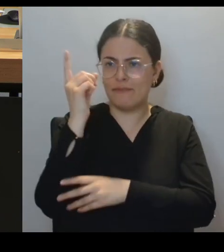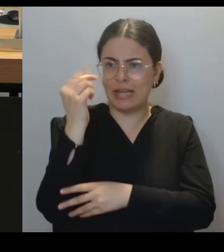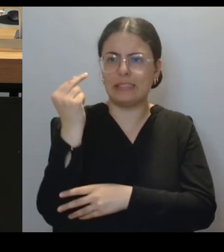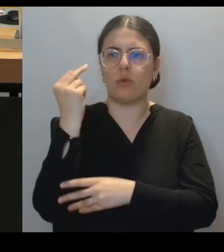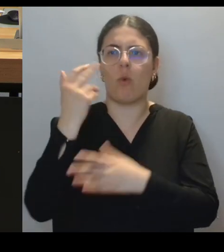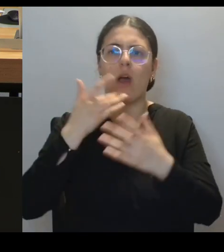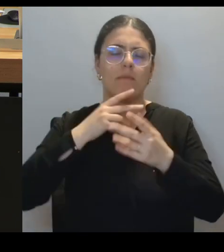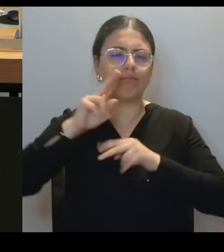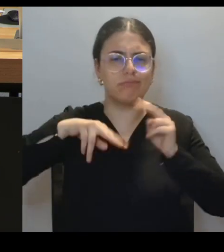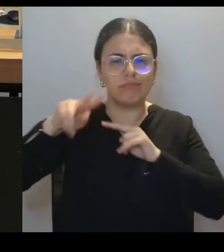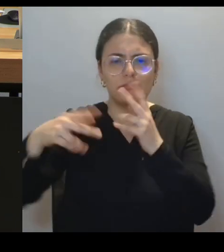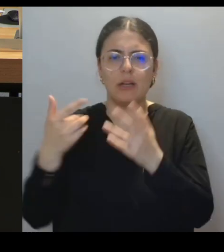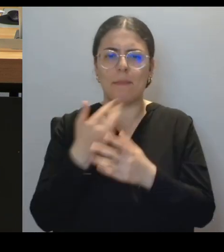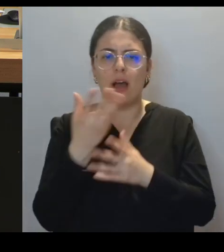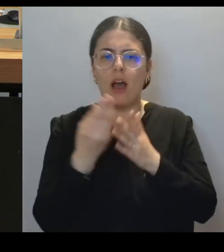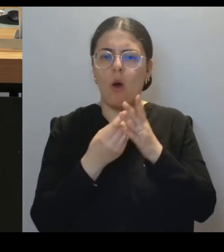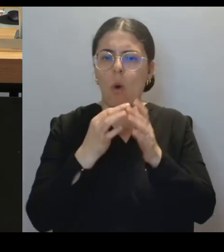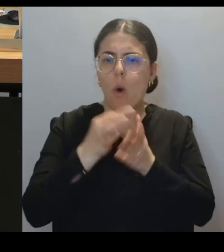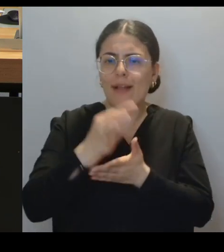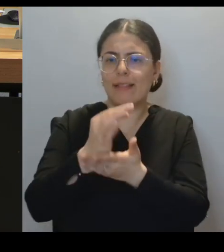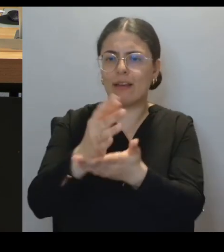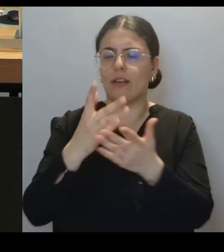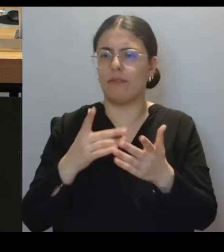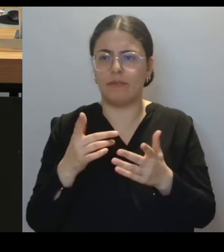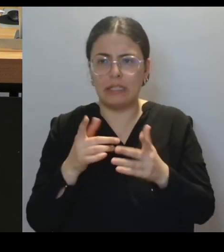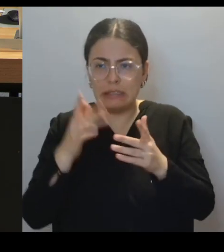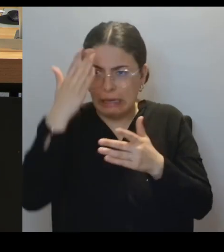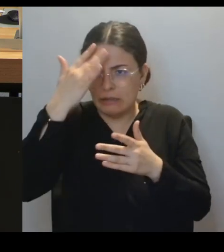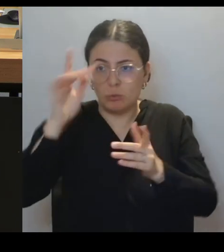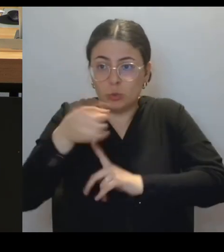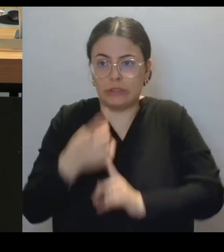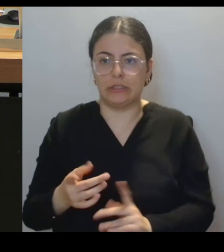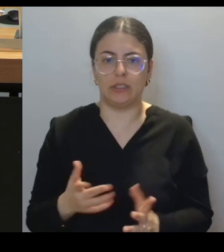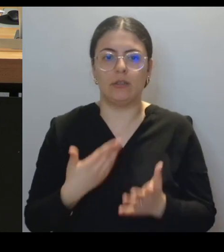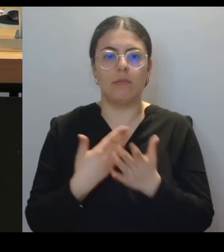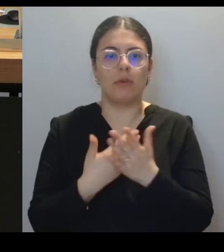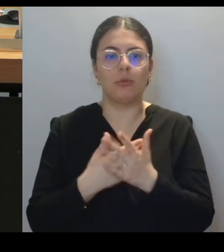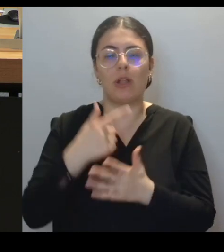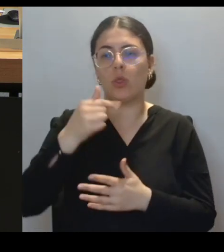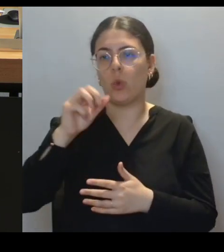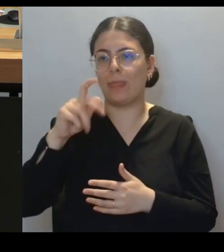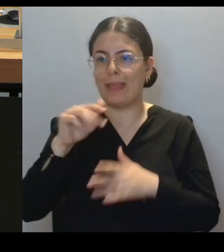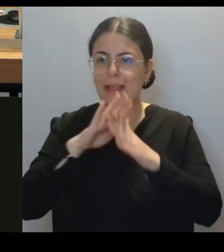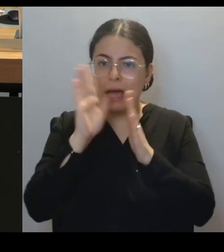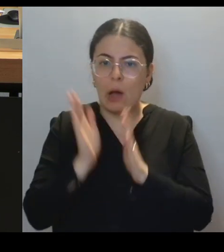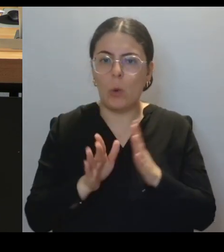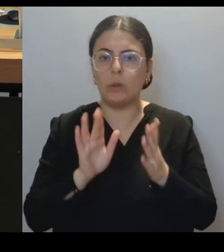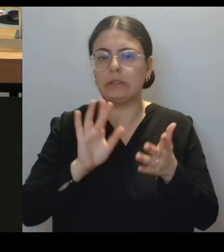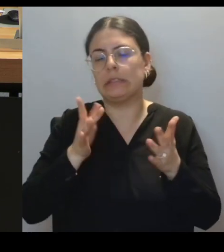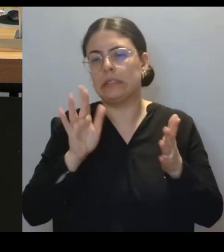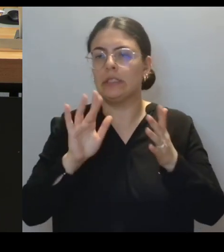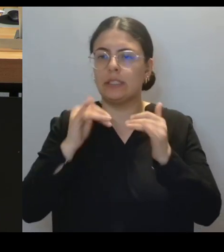Also das Tuntenhaus gehört mit großer Sicherheit dazu. Das ist vielleicht für die Gesamtgesellschaft nicht so ein relevanter Ort, aber es ist für bestimmte Communities in der